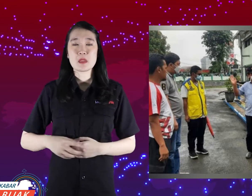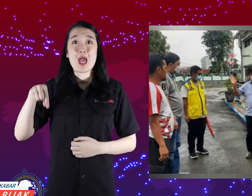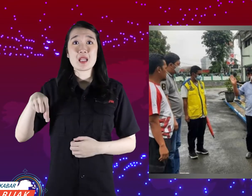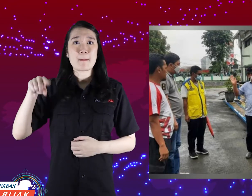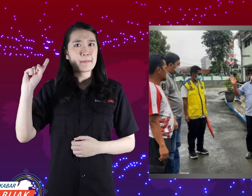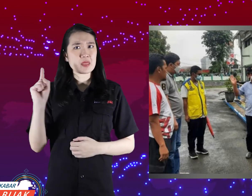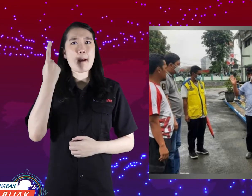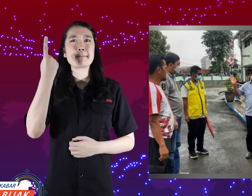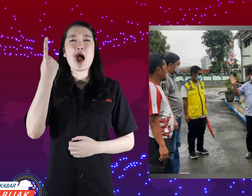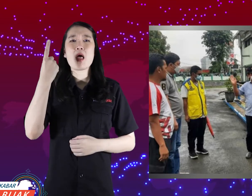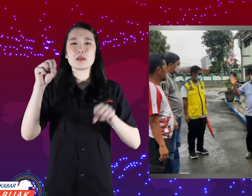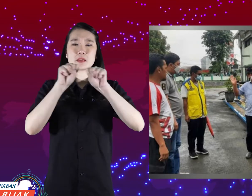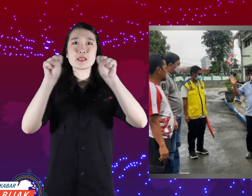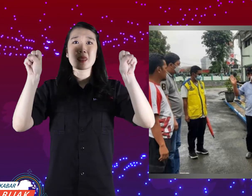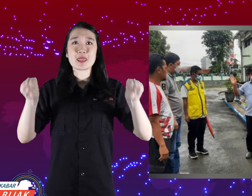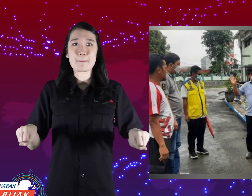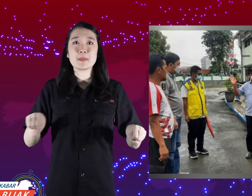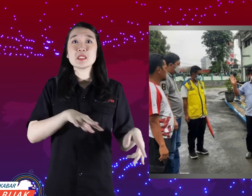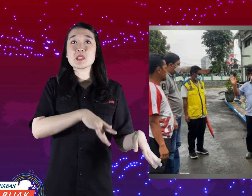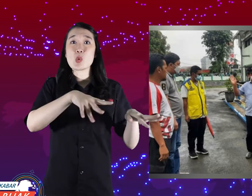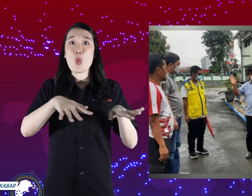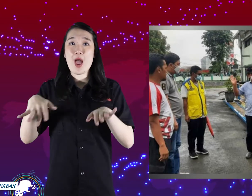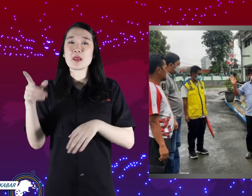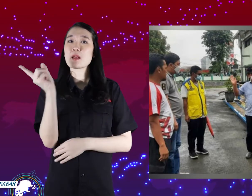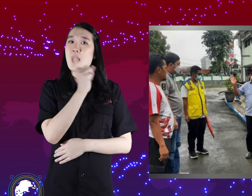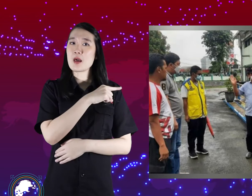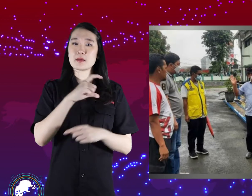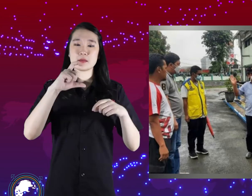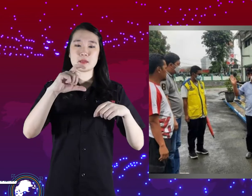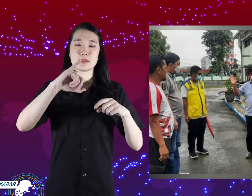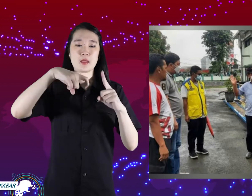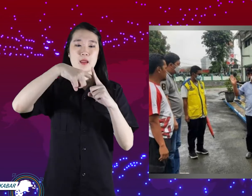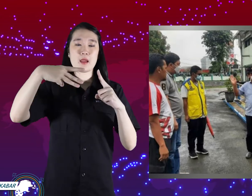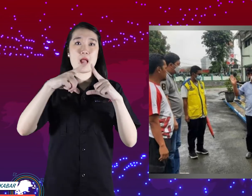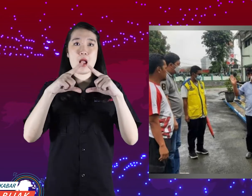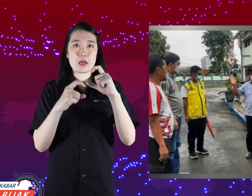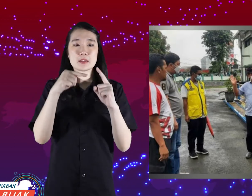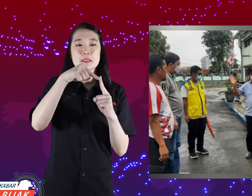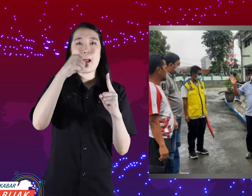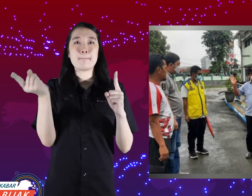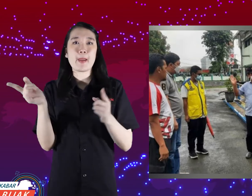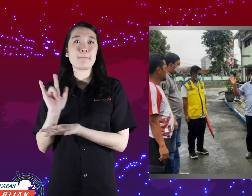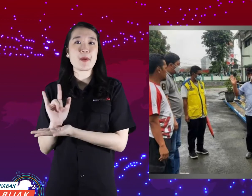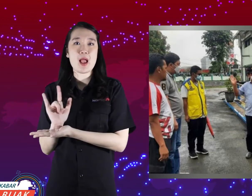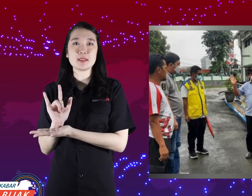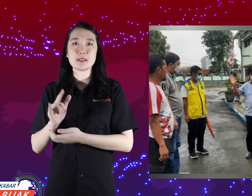Pertama adalah tentang sistem sungai dari Cikeas sampai Bekasi.